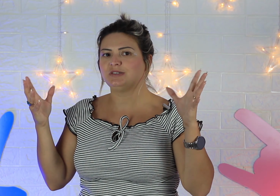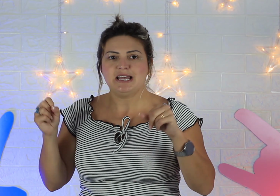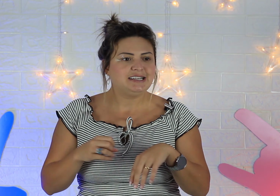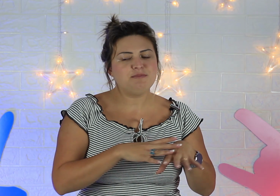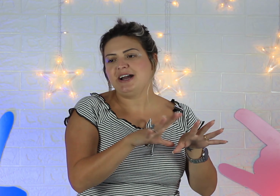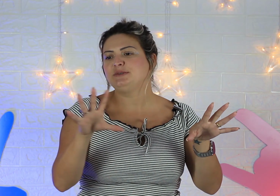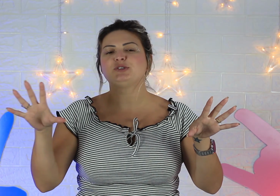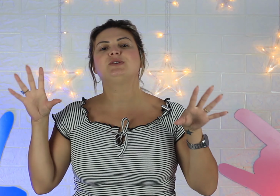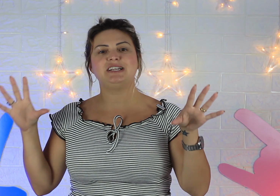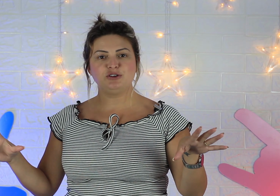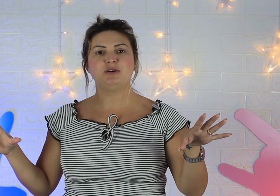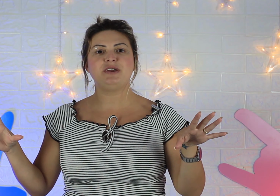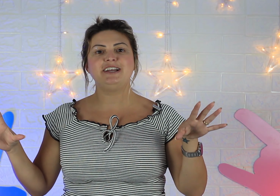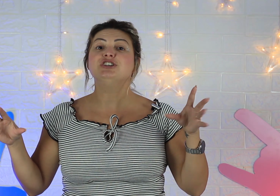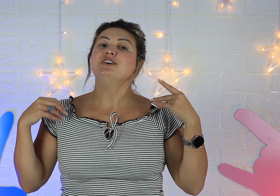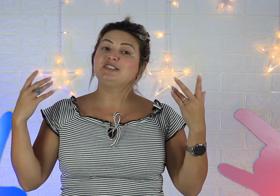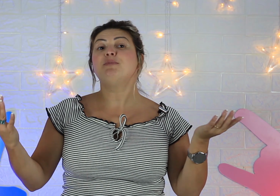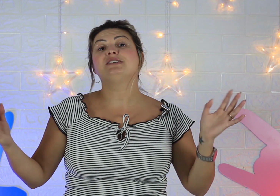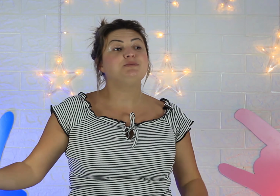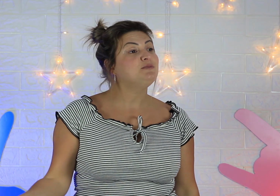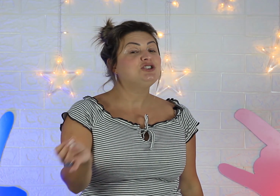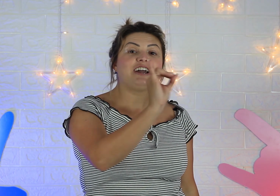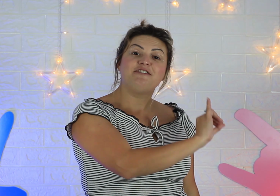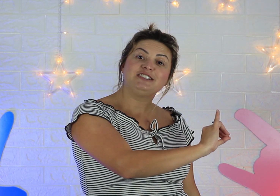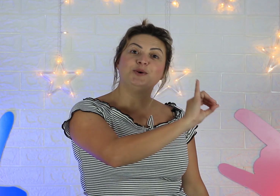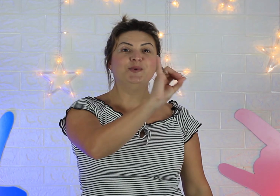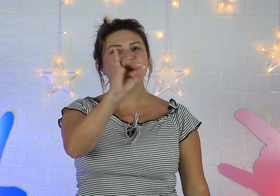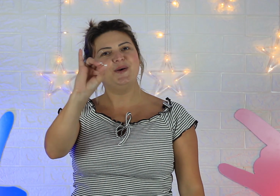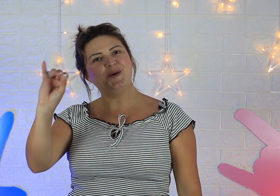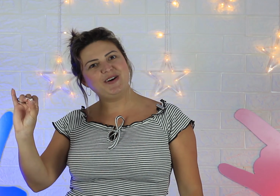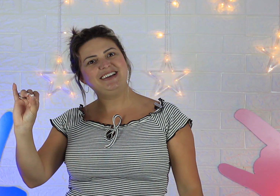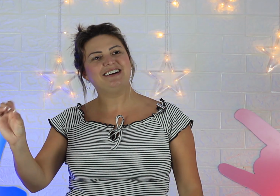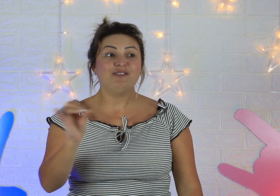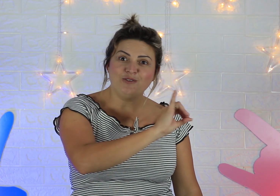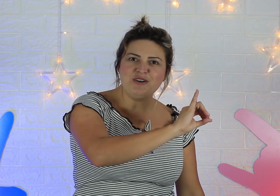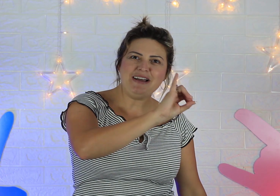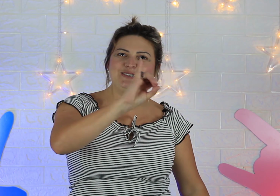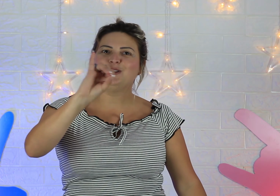pessoas têm mais pessoas ali no ambiente Você pode simplesmente chegar e fazer um oi um oi